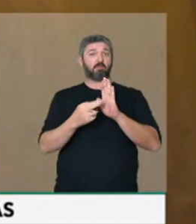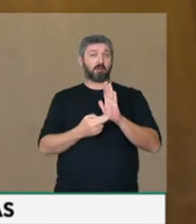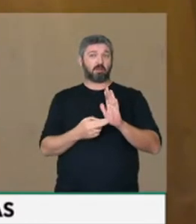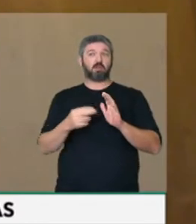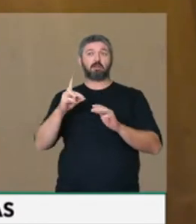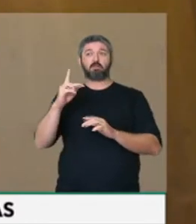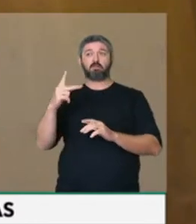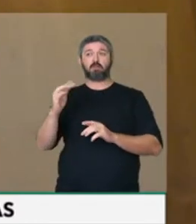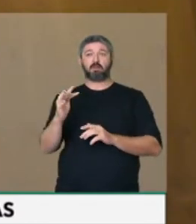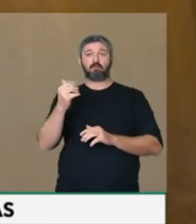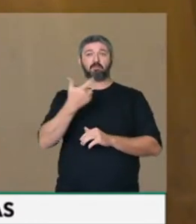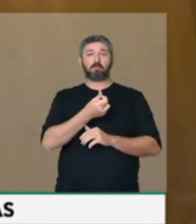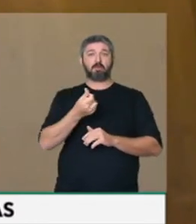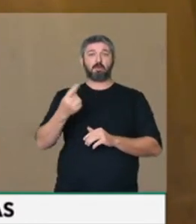DEVERIA ESTAR DISCUTIDA NUMA COMISSÃO... ESPECIAL. NÓS